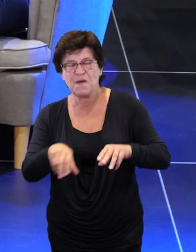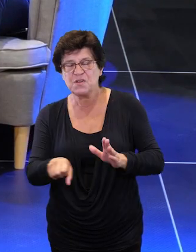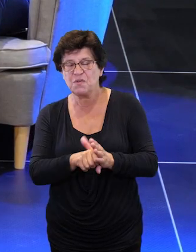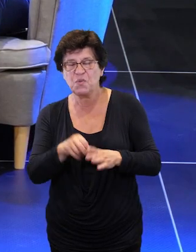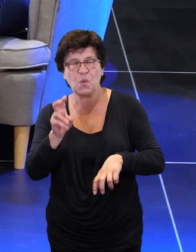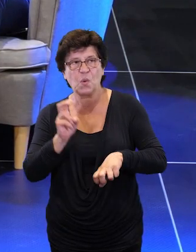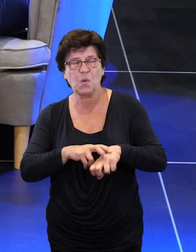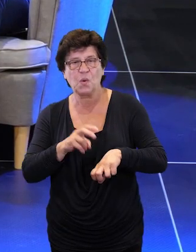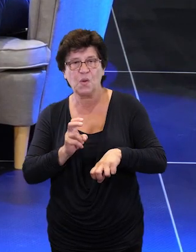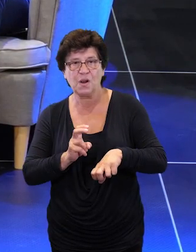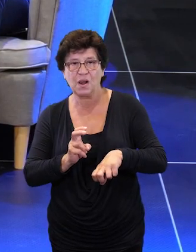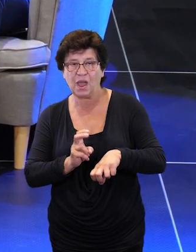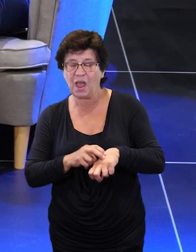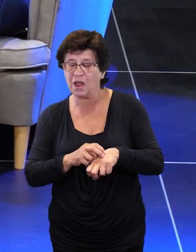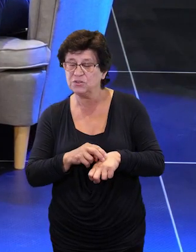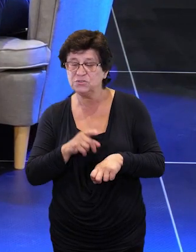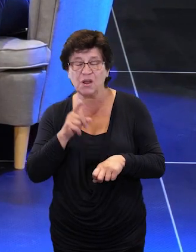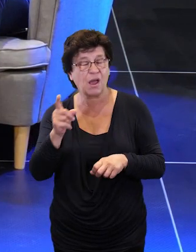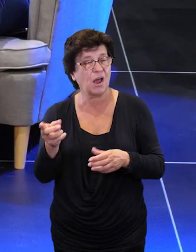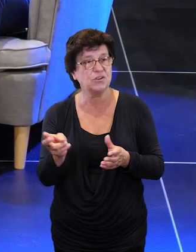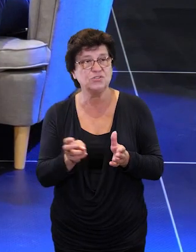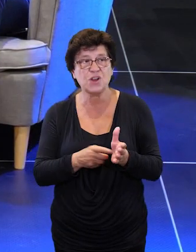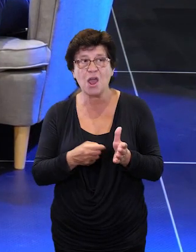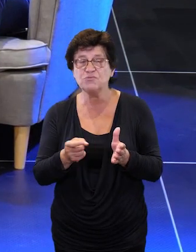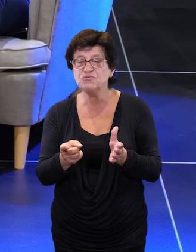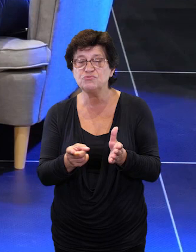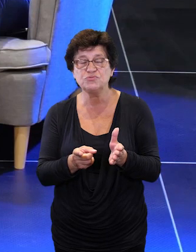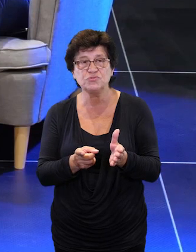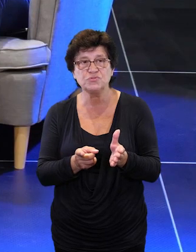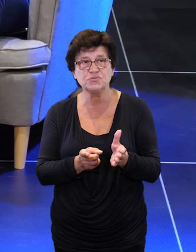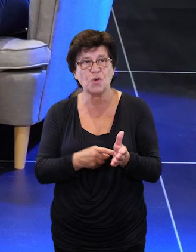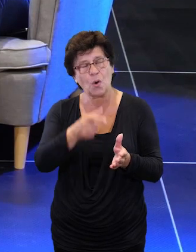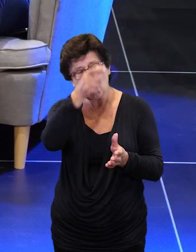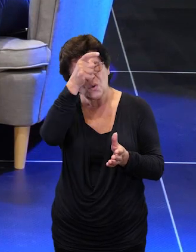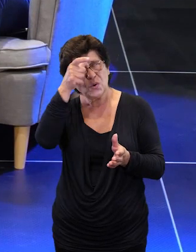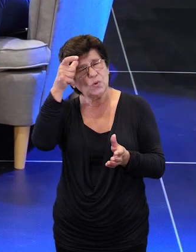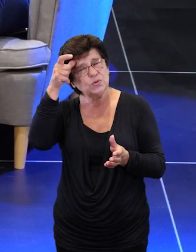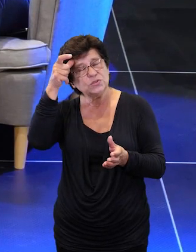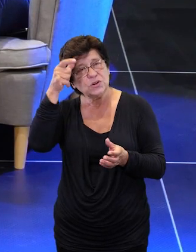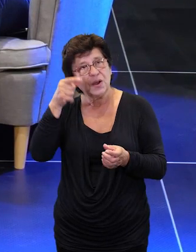gdzie bardzo często ludzie zwracali się na kanwie